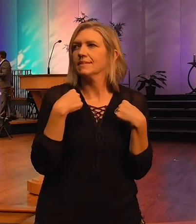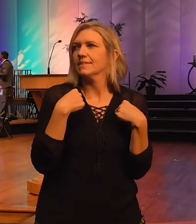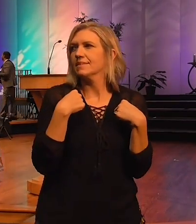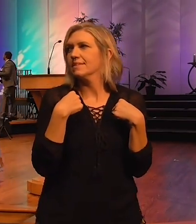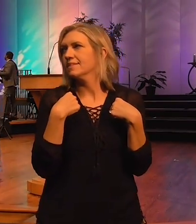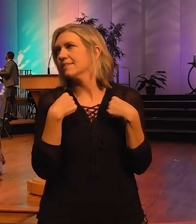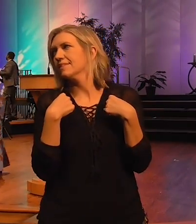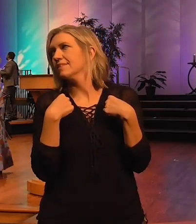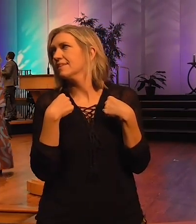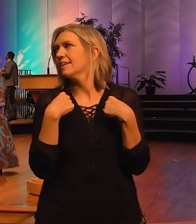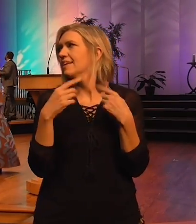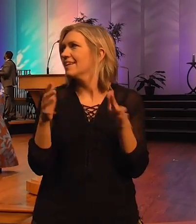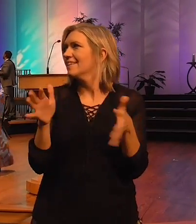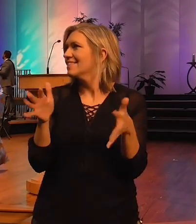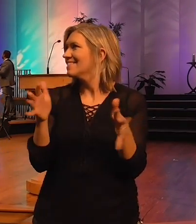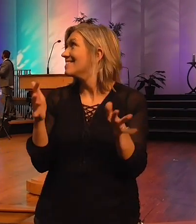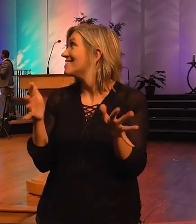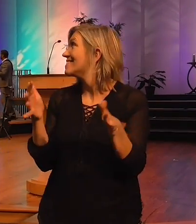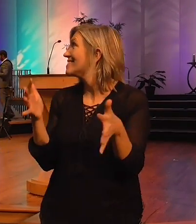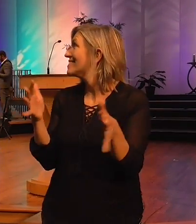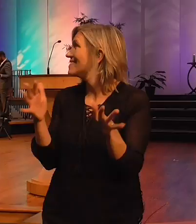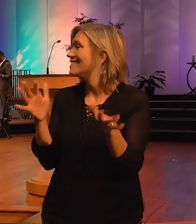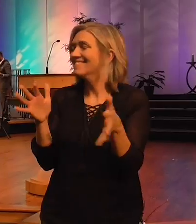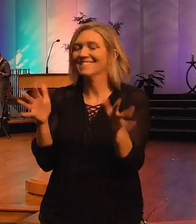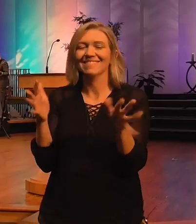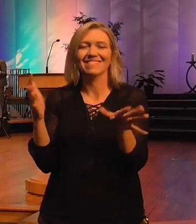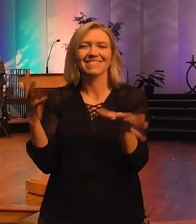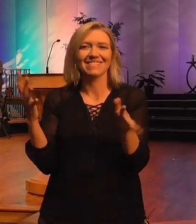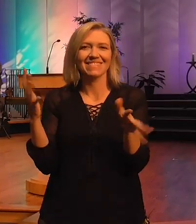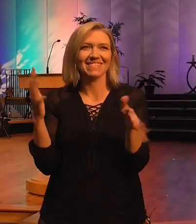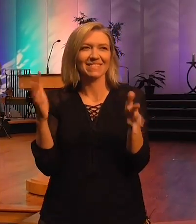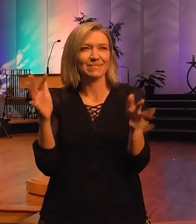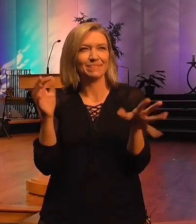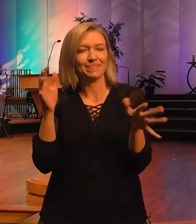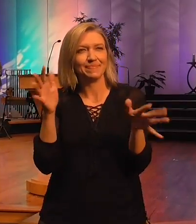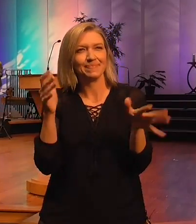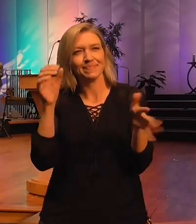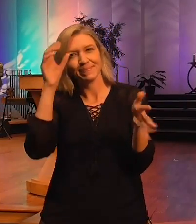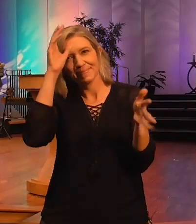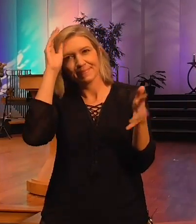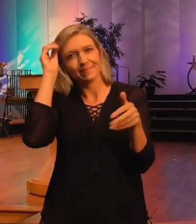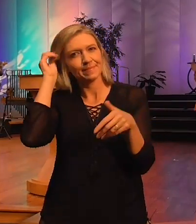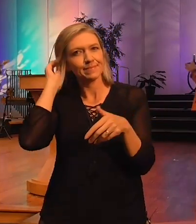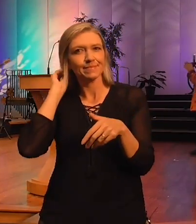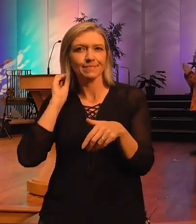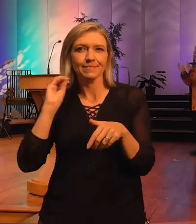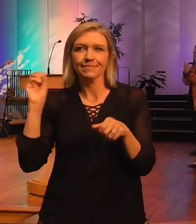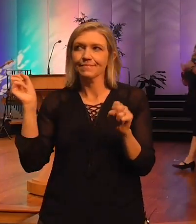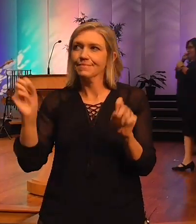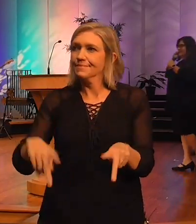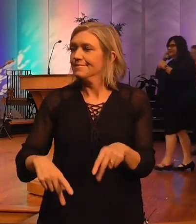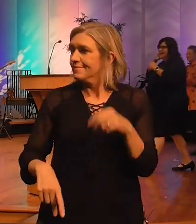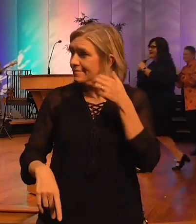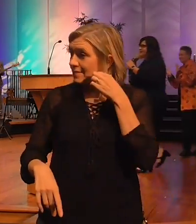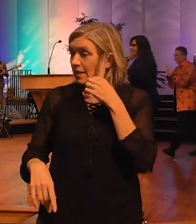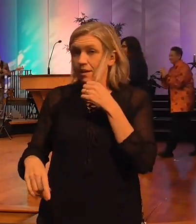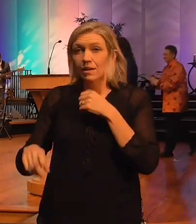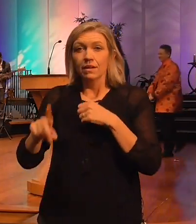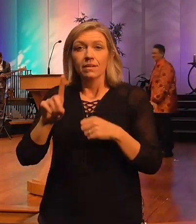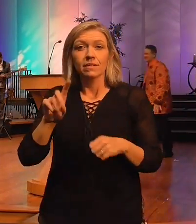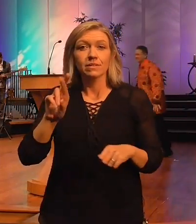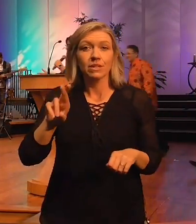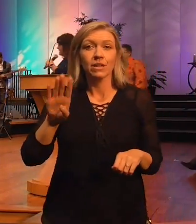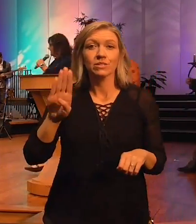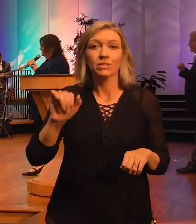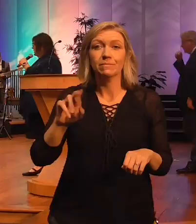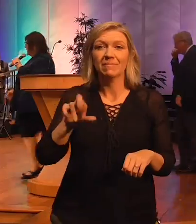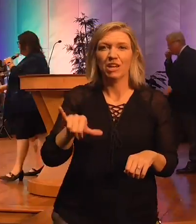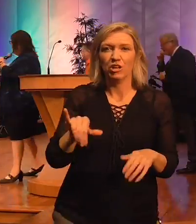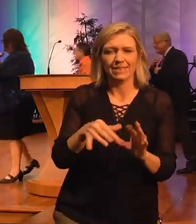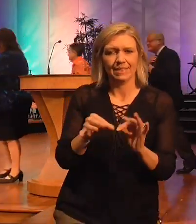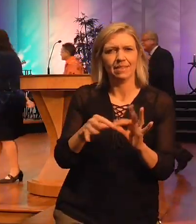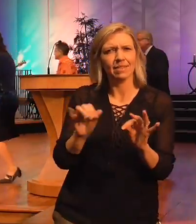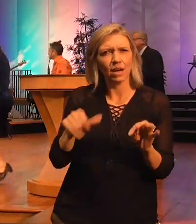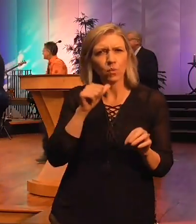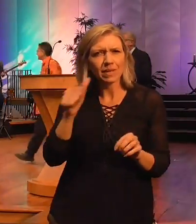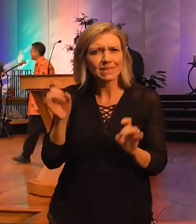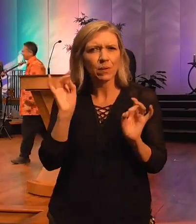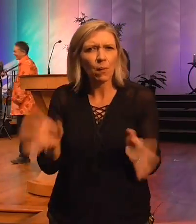bueno, como dice el Dr. Barry, eso no fue tan horrible en absoluto.